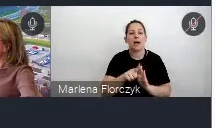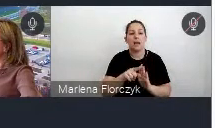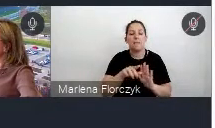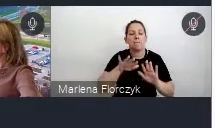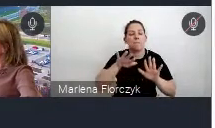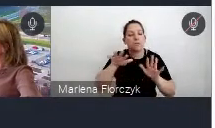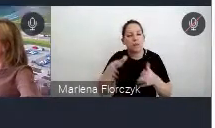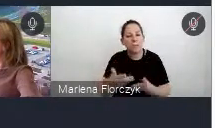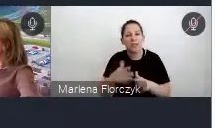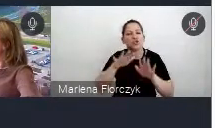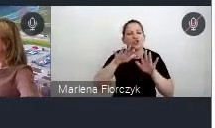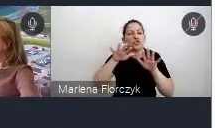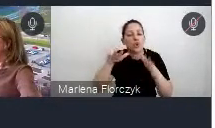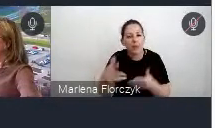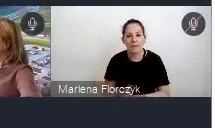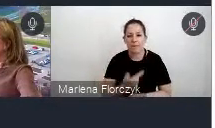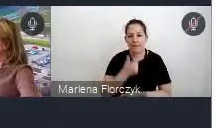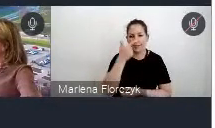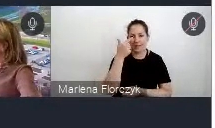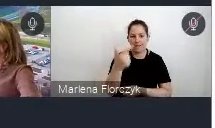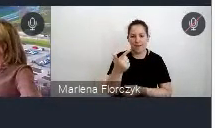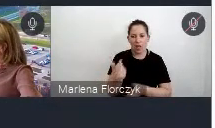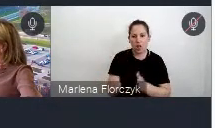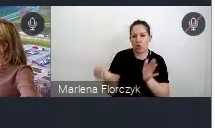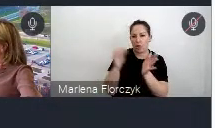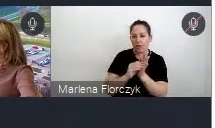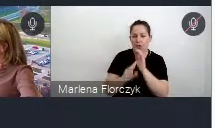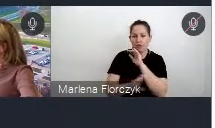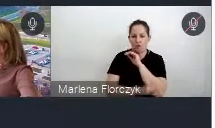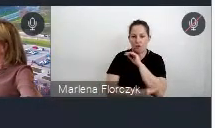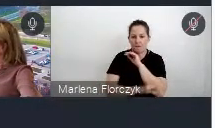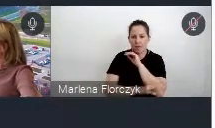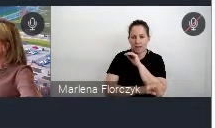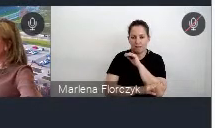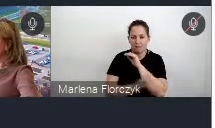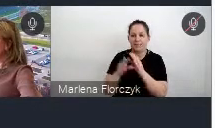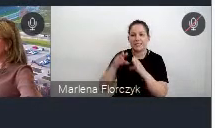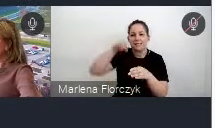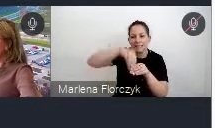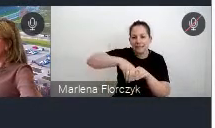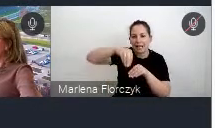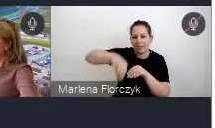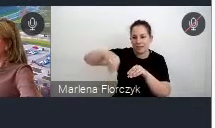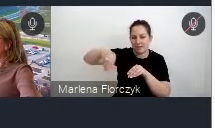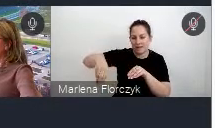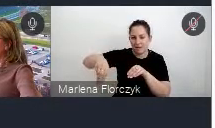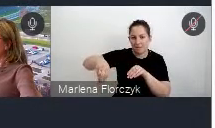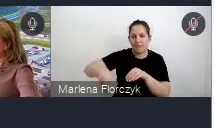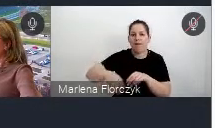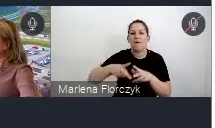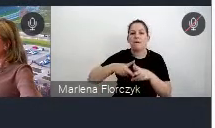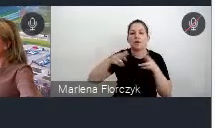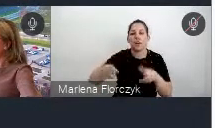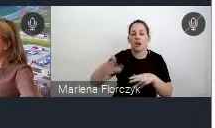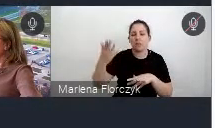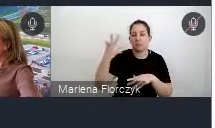co najmniej dwa dodatkowe drzewa dosadzamy. W przeciągu ostatnich trzech lat